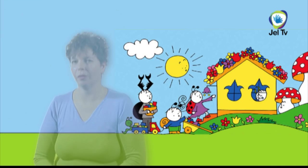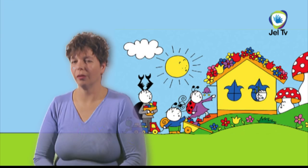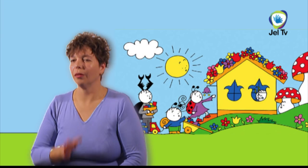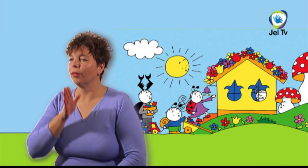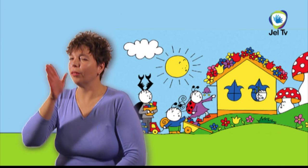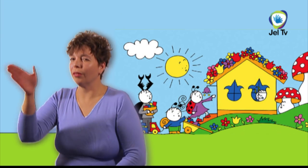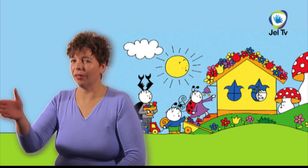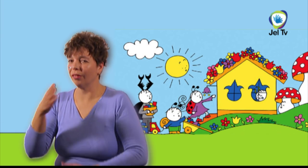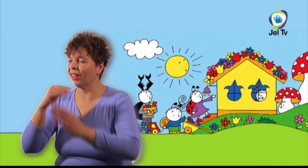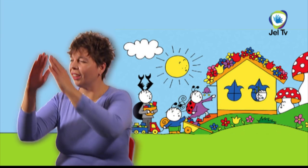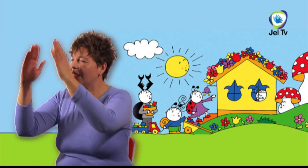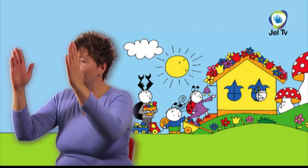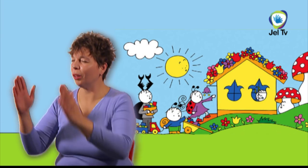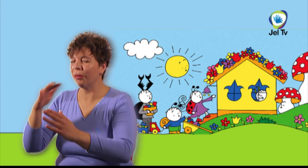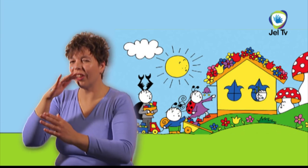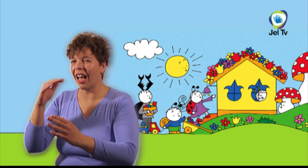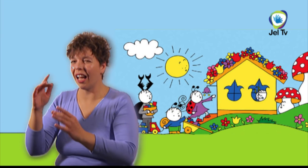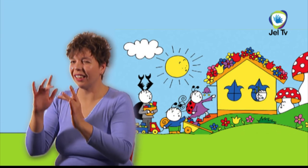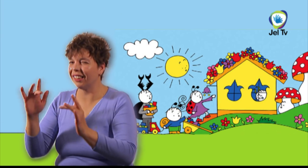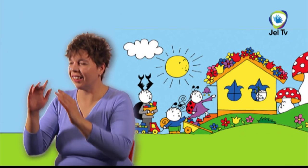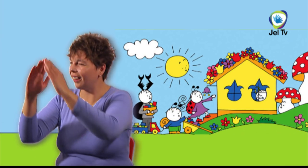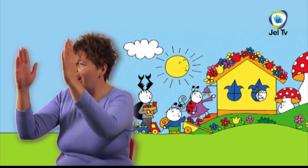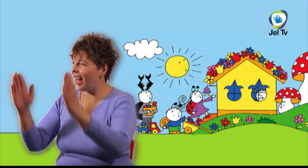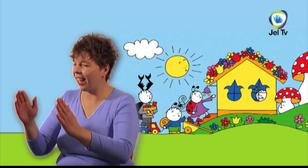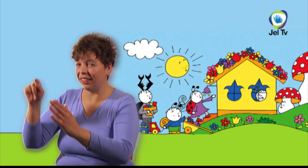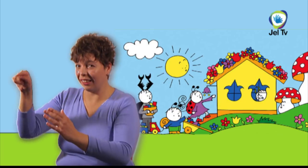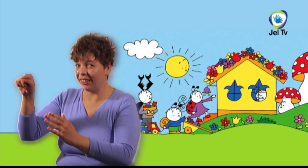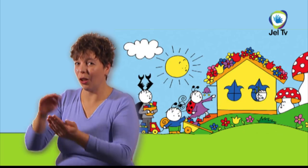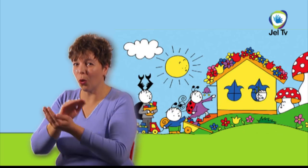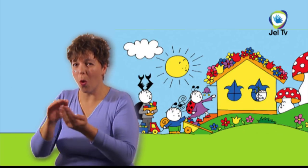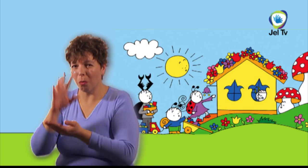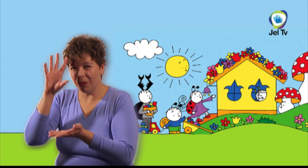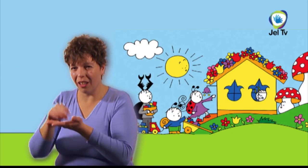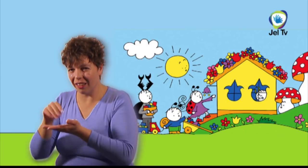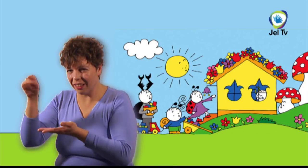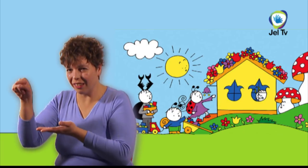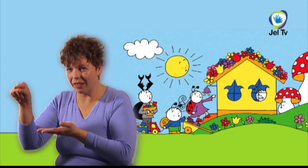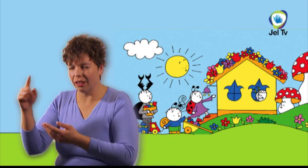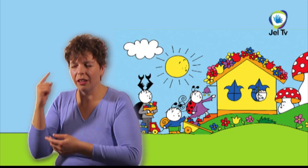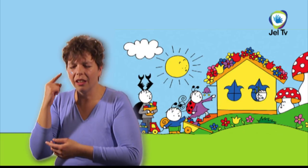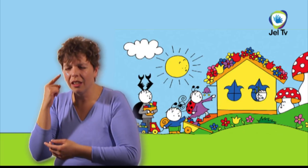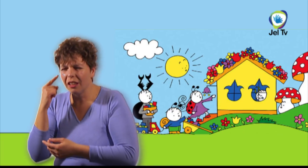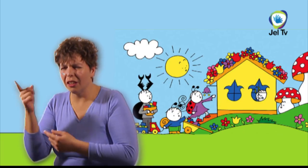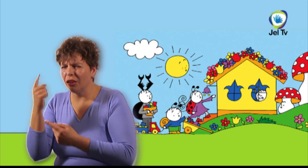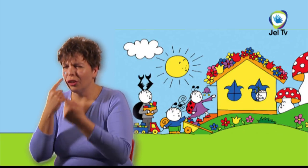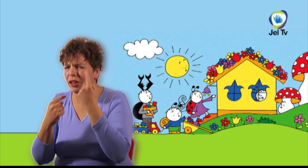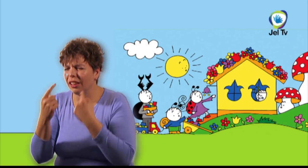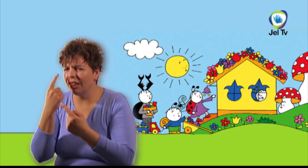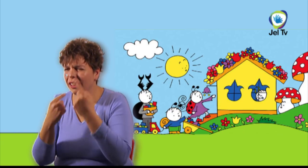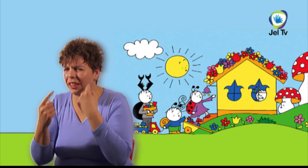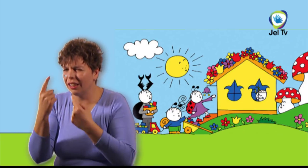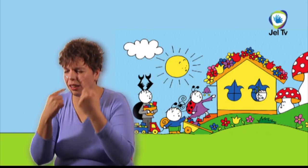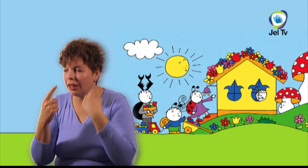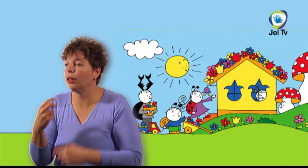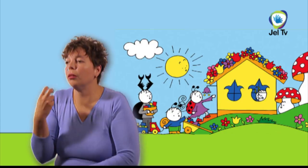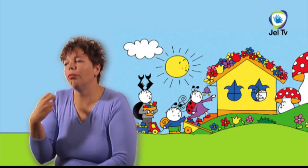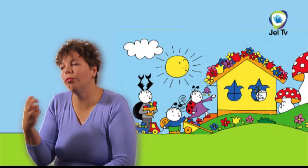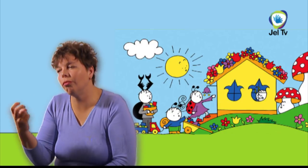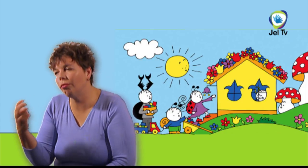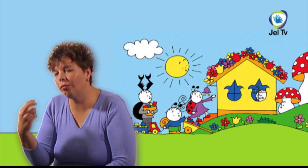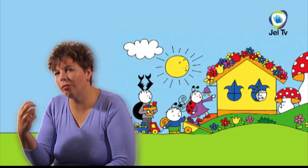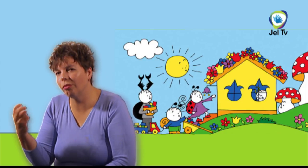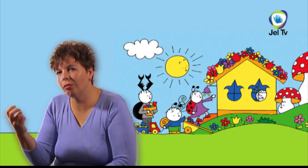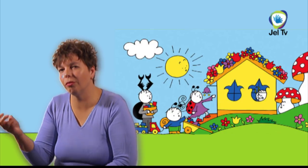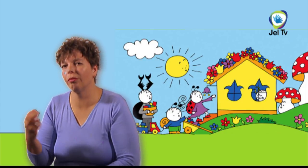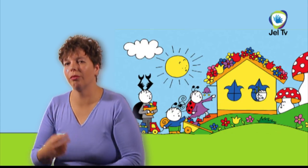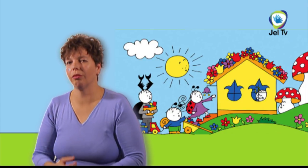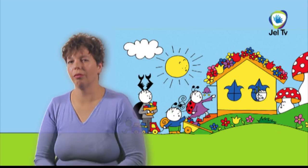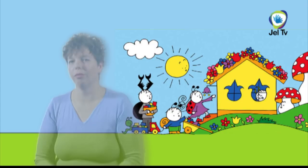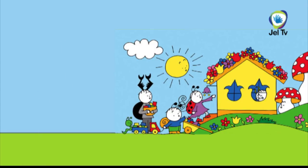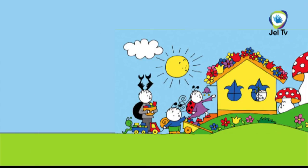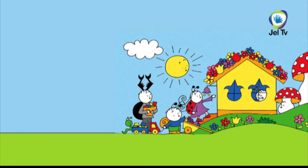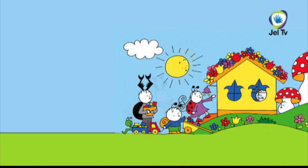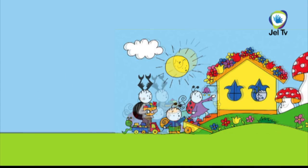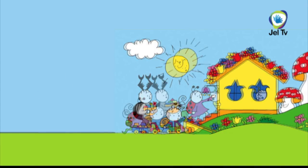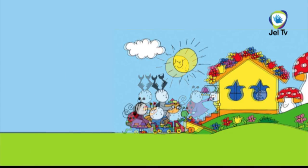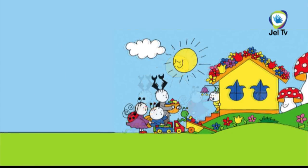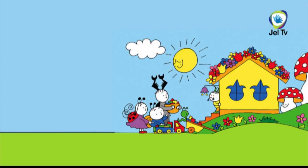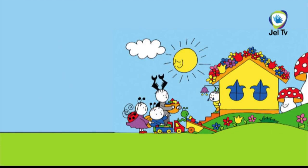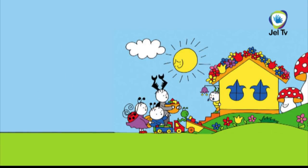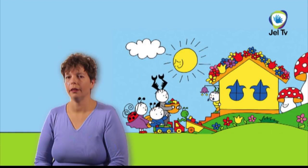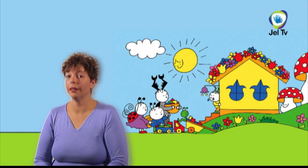Megérkeztek Gömbihez. A virágdíszes házból még mindig kiszűrődött a halk szipogás, sírdogálás. Bekopogtattak.